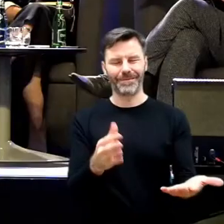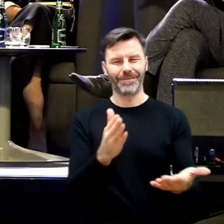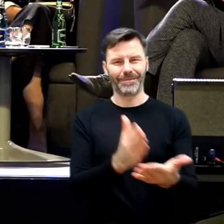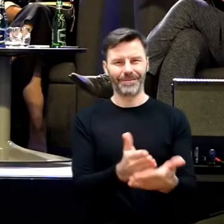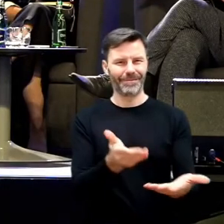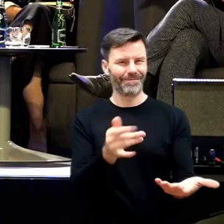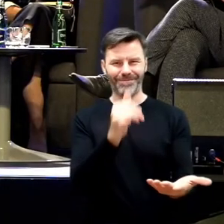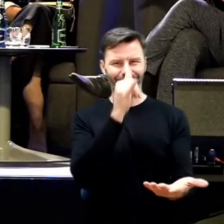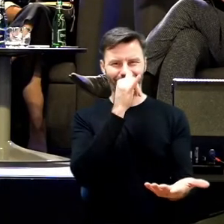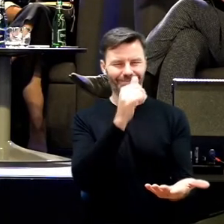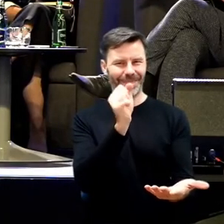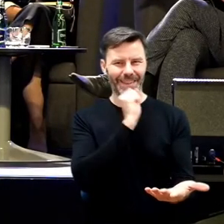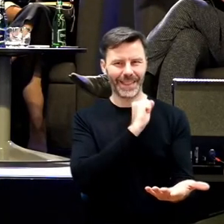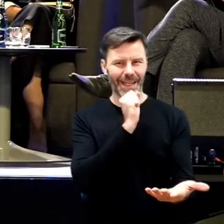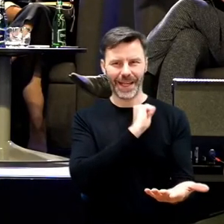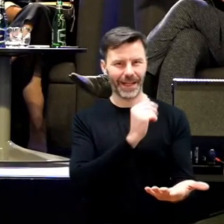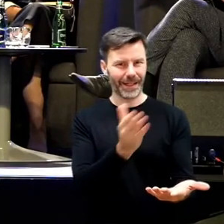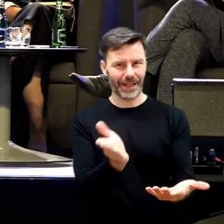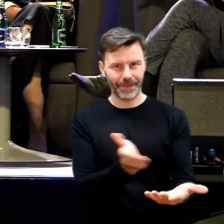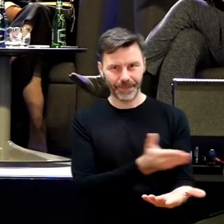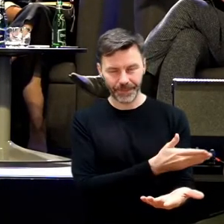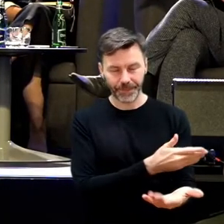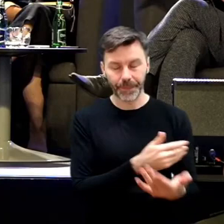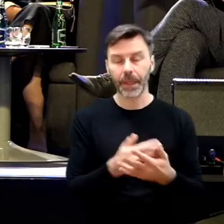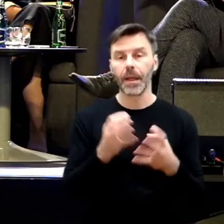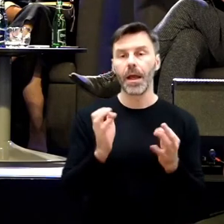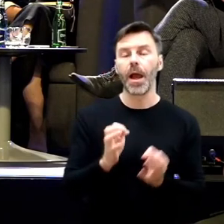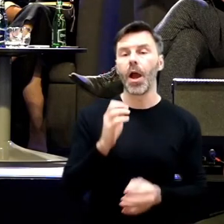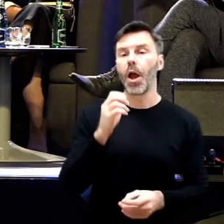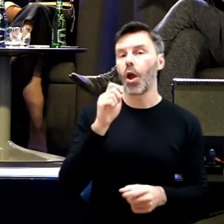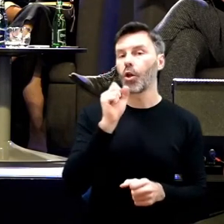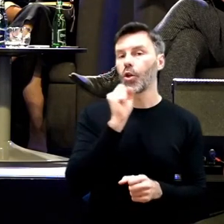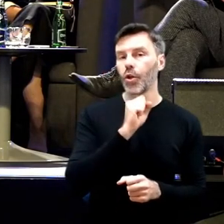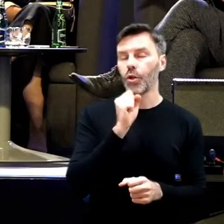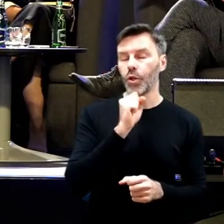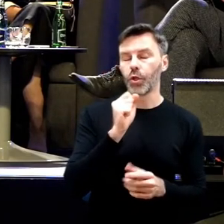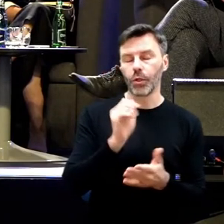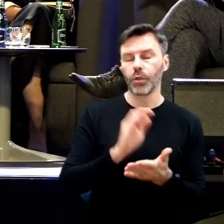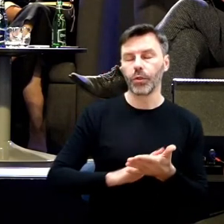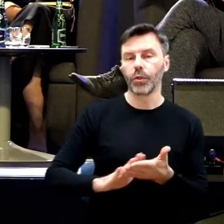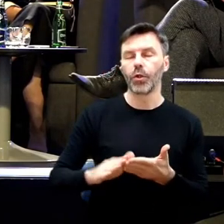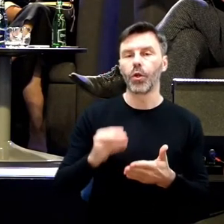i zakładała koszt finansowania, a znaczącą częścią montażu